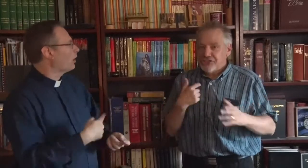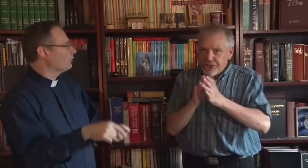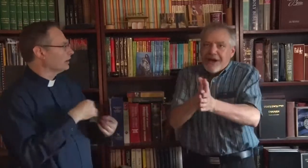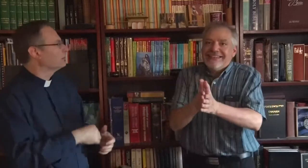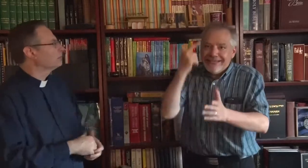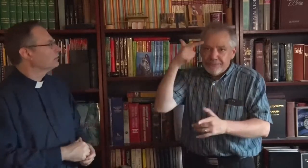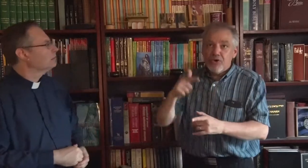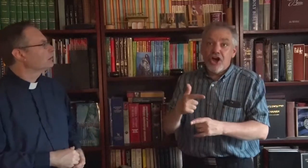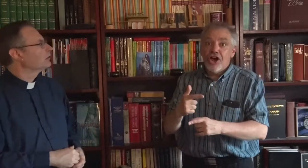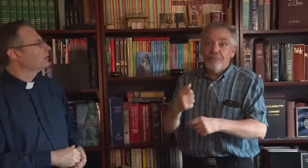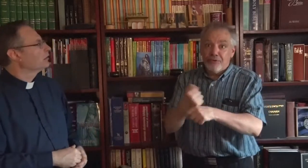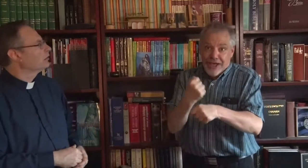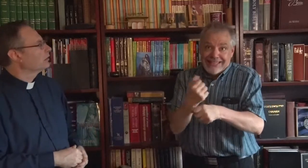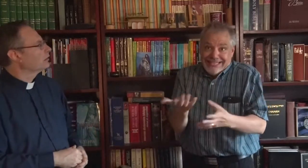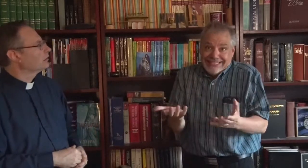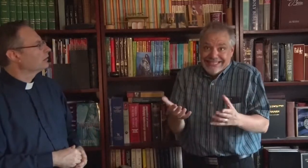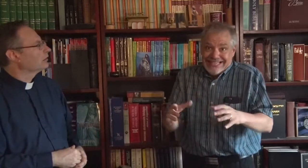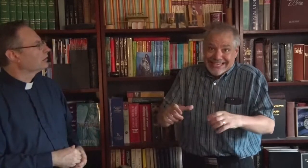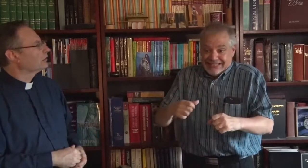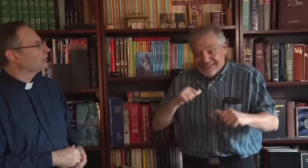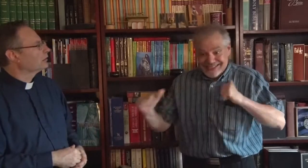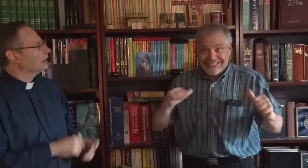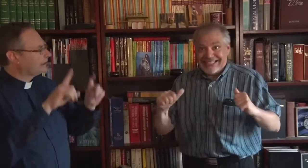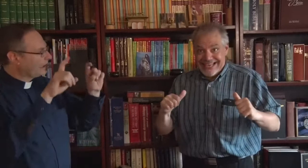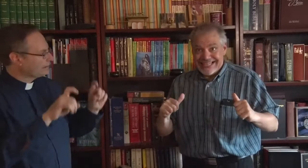J’avais demandé pour faire les exercices…